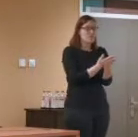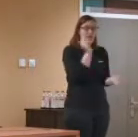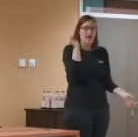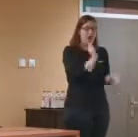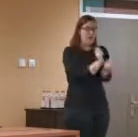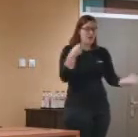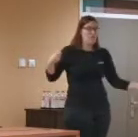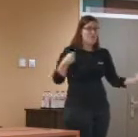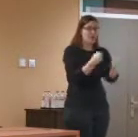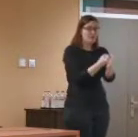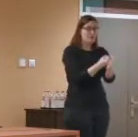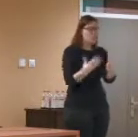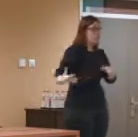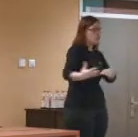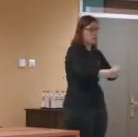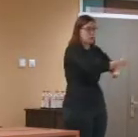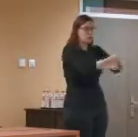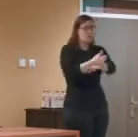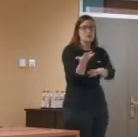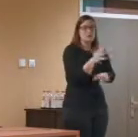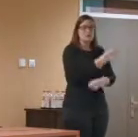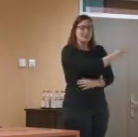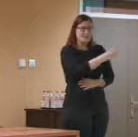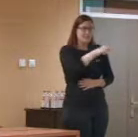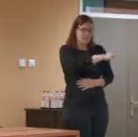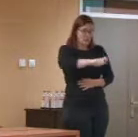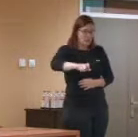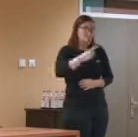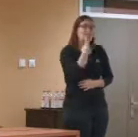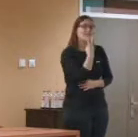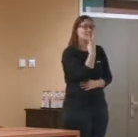300. Demanda 40 años de prisión para Pedro García, accionista